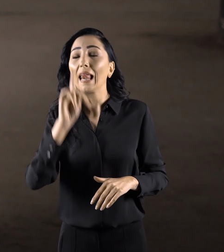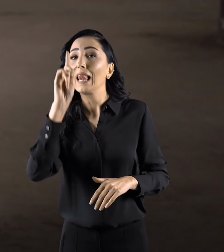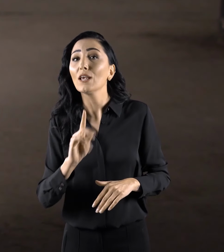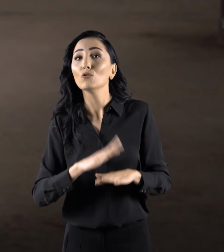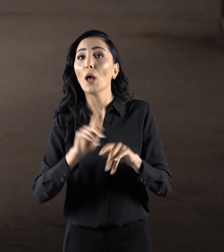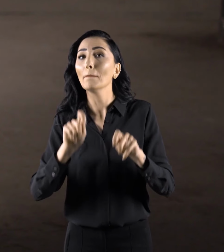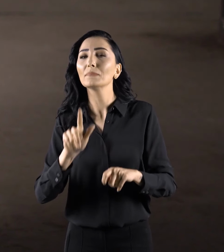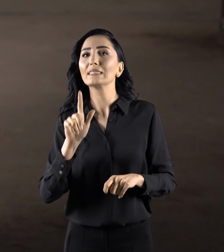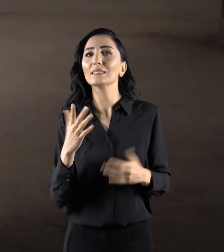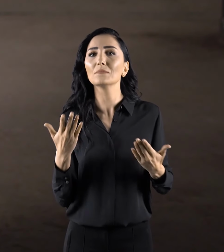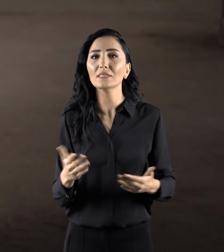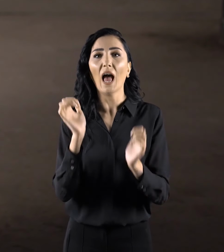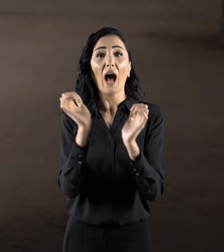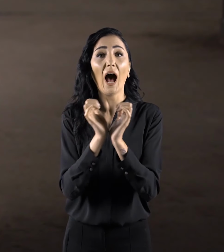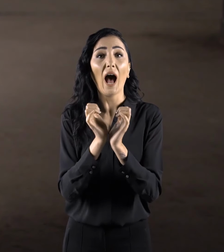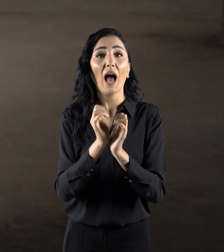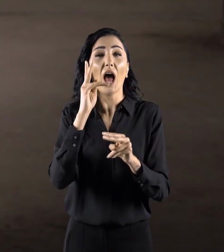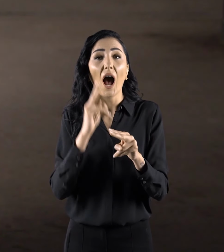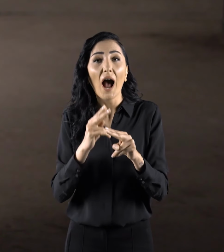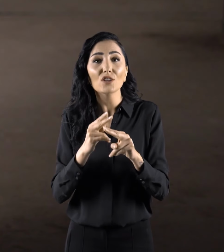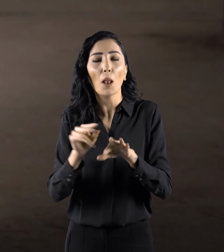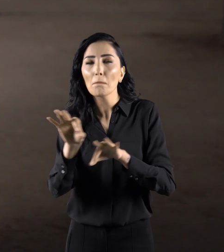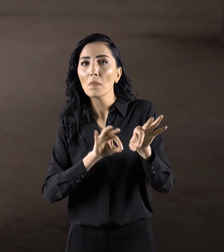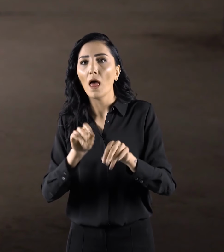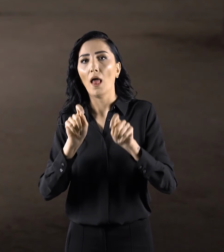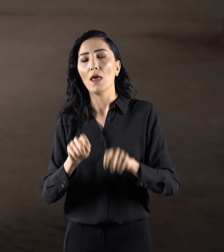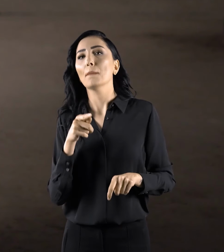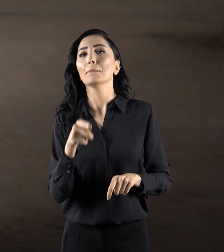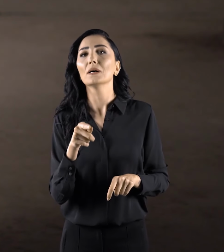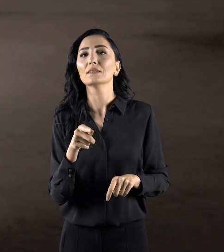İlk önce yapmamız gereken şey aile acil eylem planını devreye sokmak.